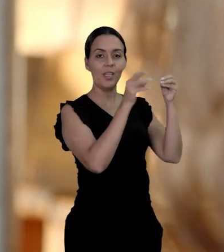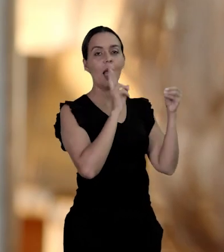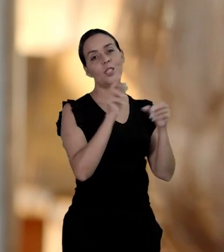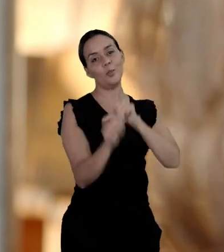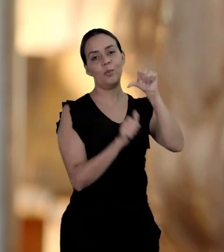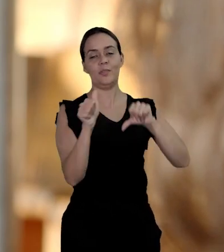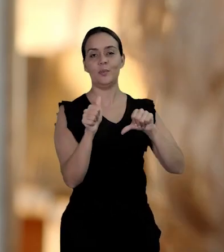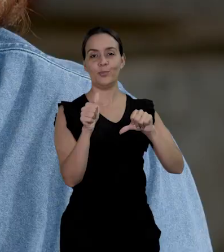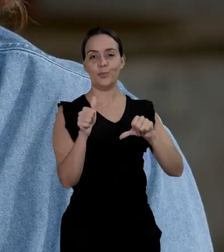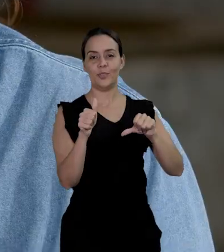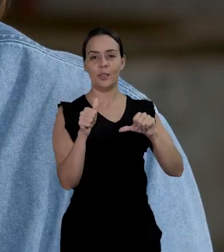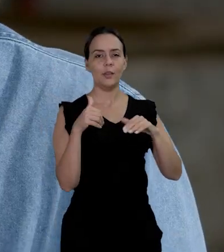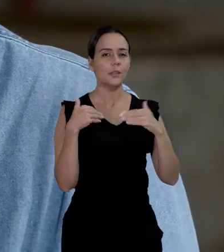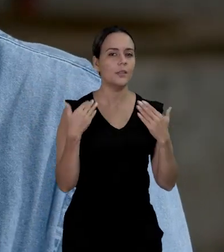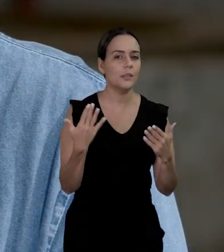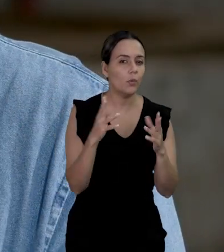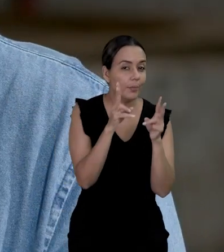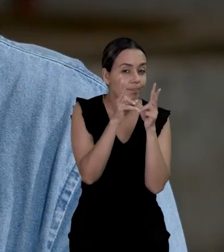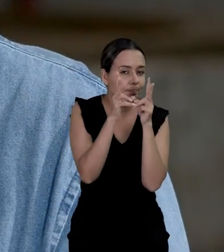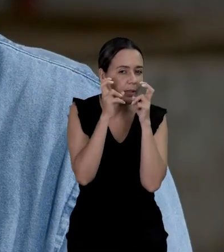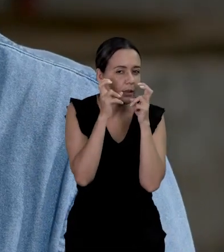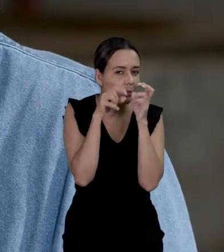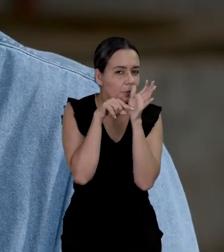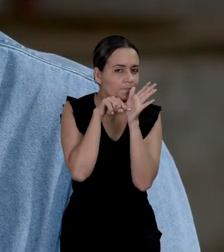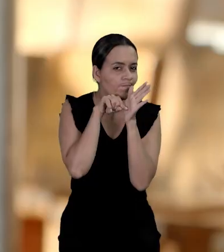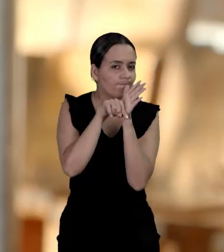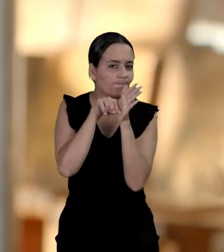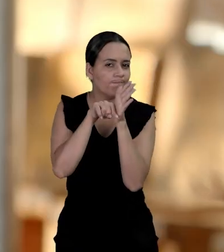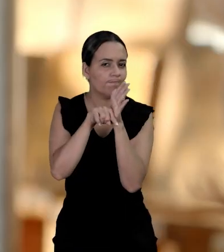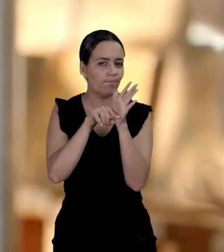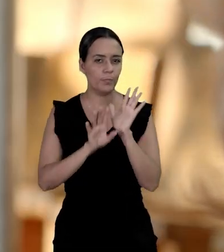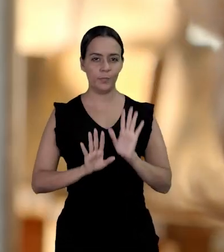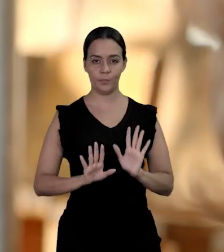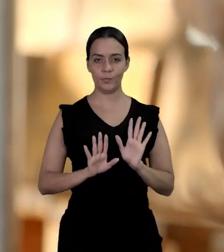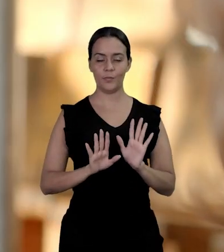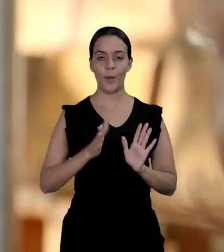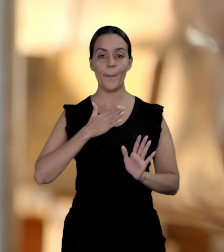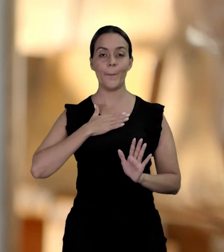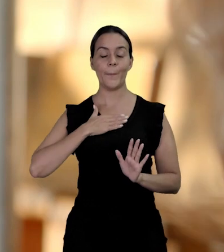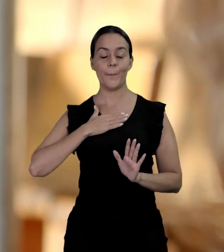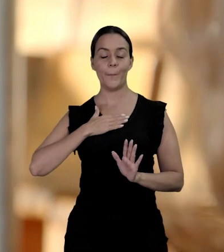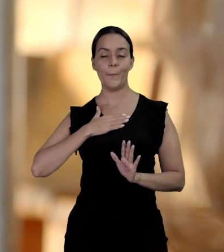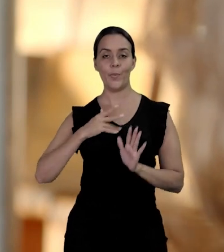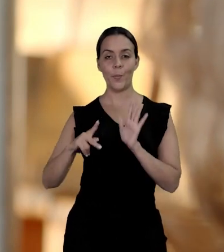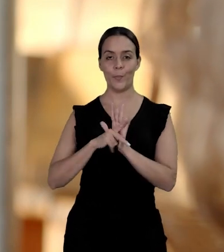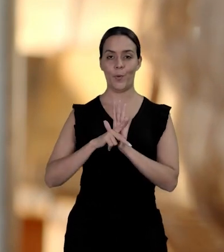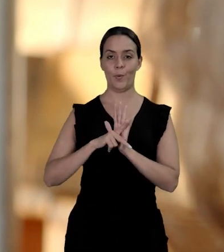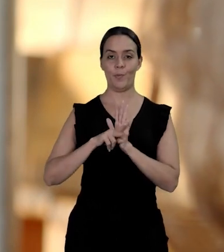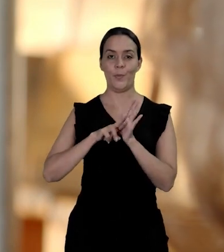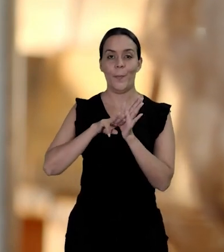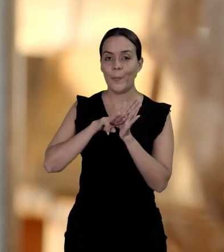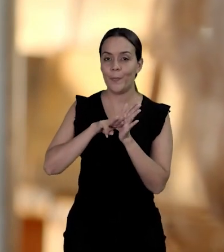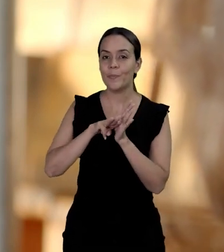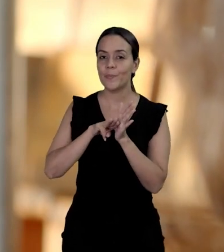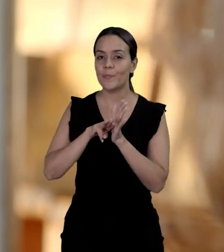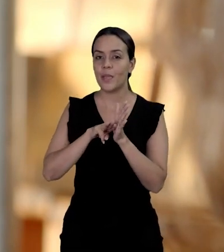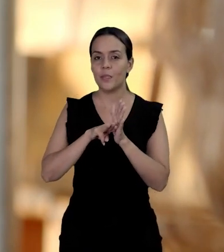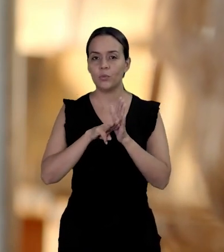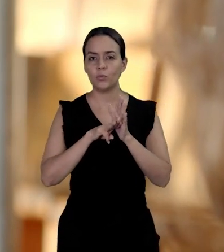você vai me dar uma resposta diferente. É, a resposta vai ser outra. Isso. Só que isso veio do meu método. Sim. E eu criar esse método, por exemplo,